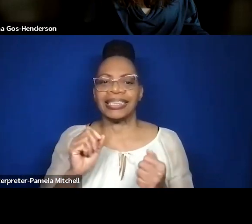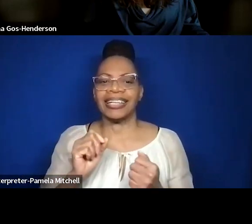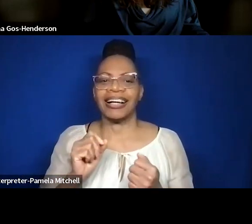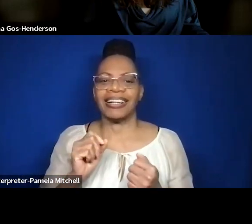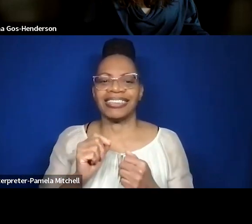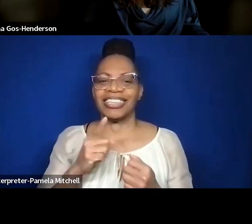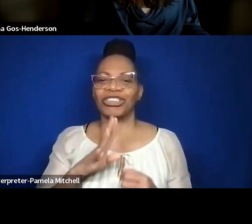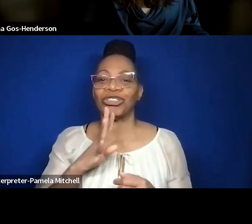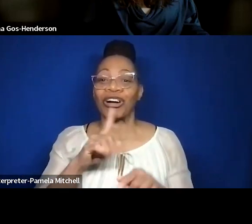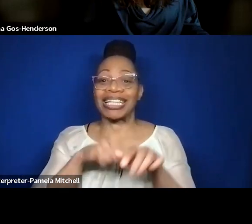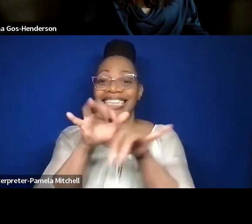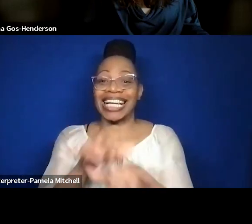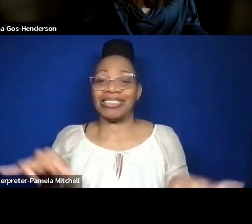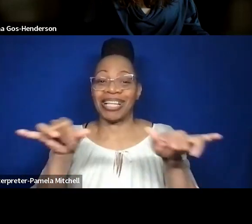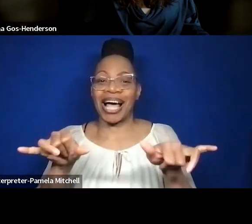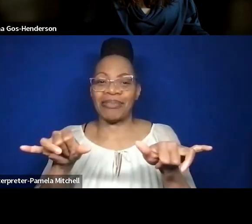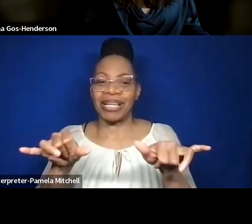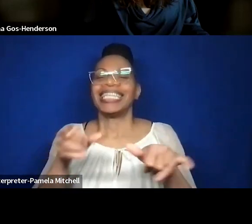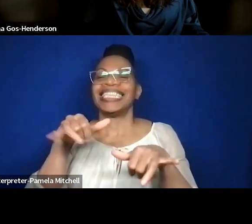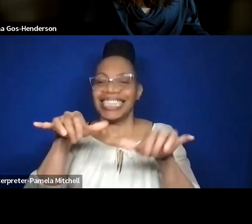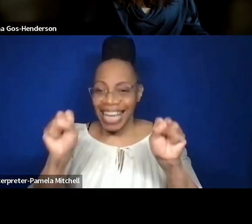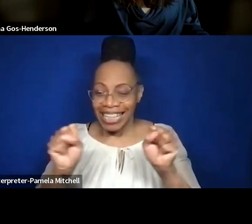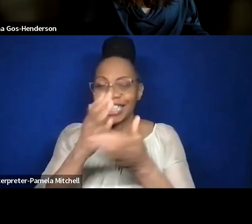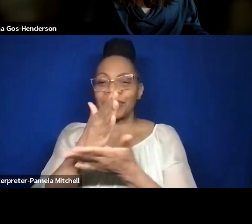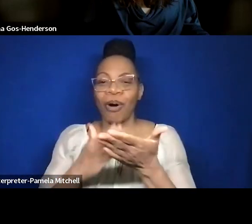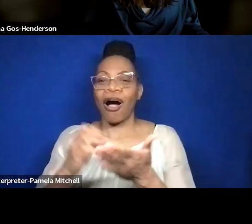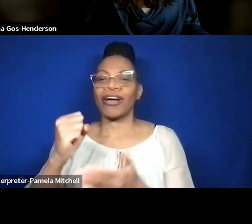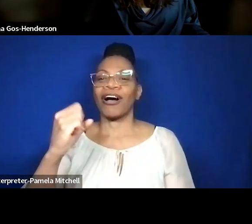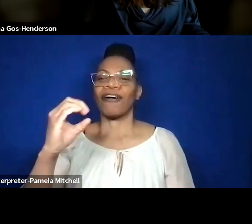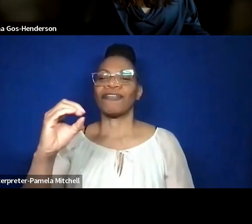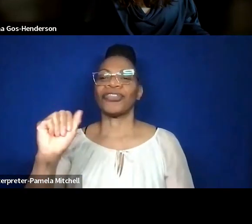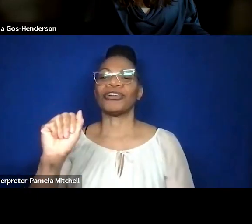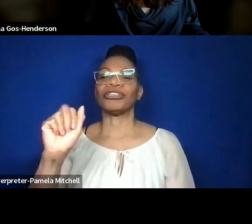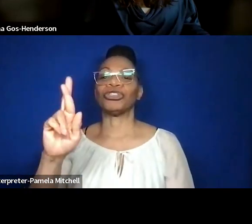Bueno, solo iba a decir que es parte del modelo SOAR. Alguien preguntó si lo era,